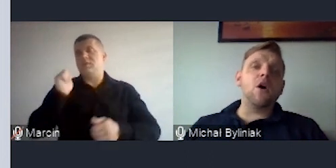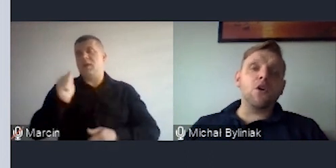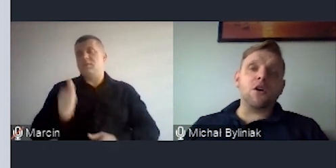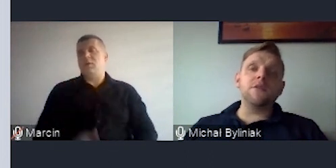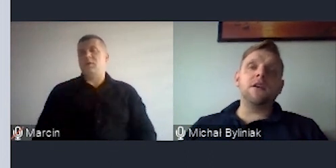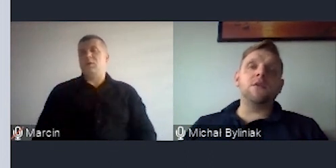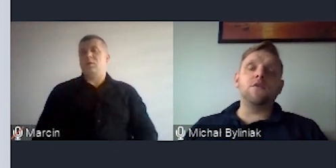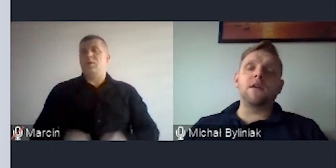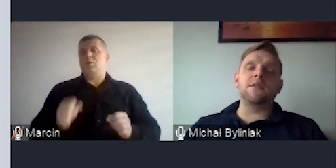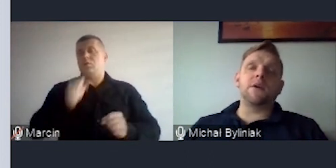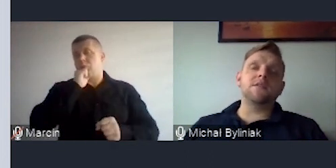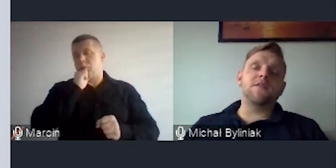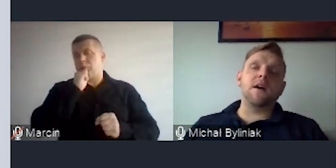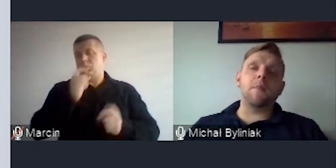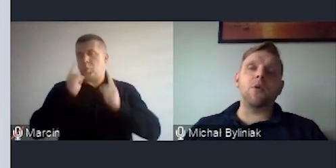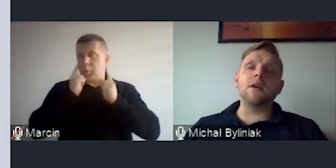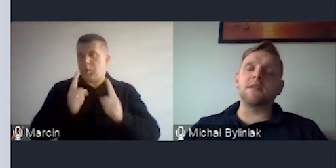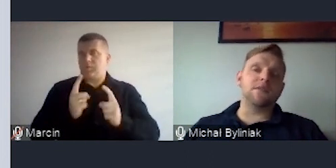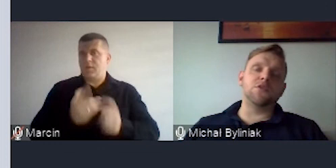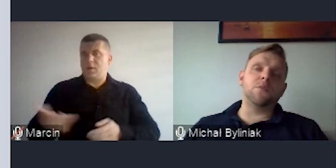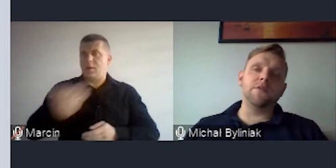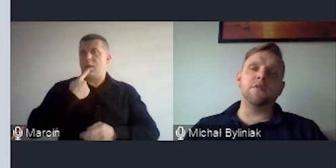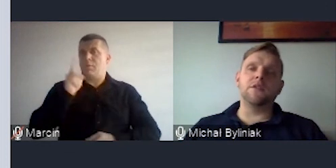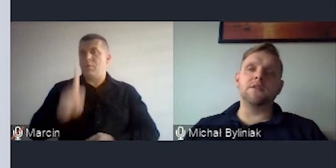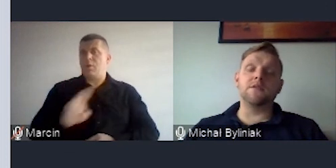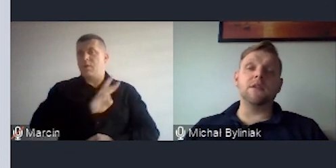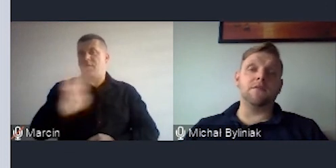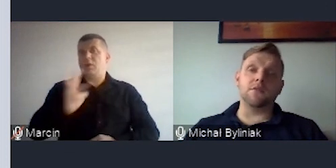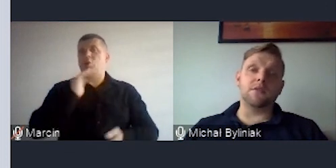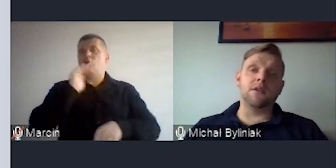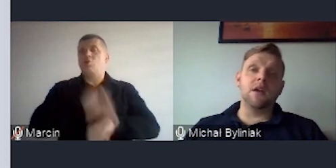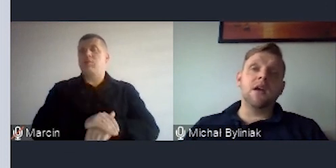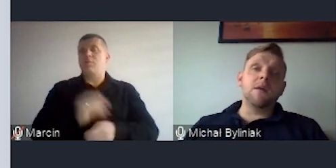Ogromnej uwadze Państwa polecam wasze umowy o dofinansowanie i wnioski.